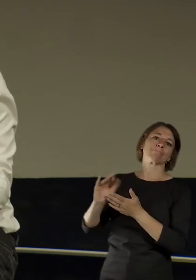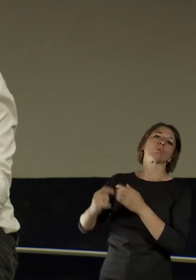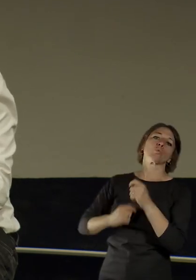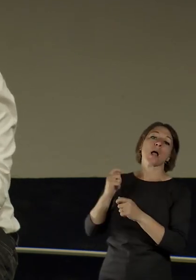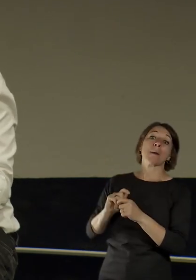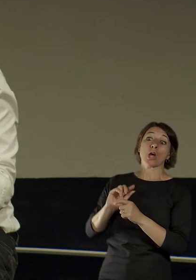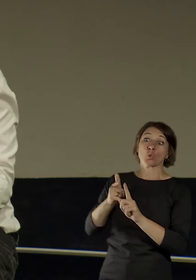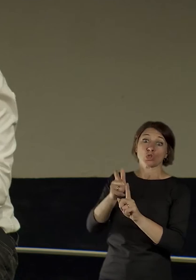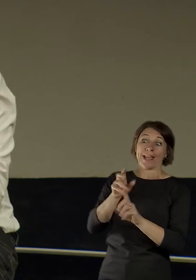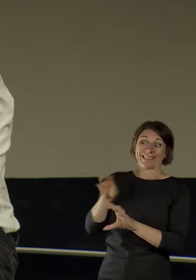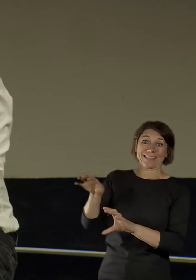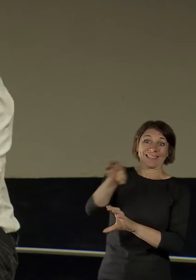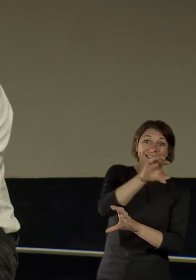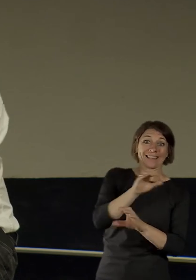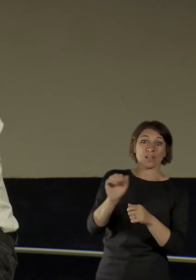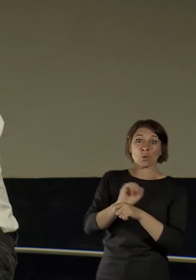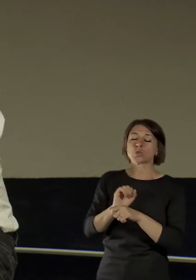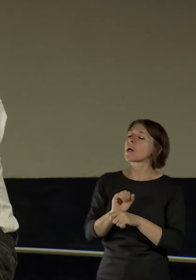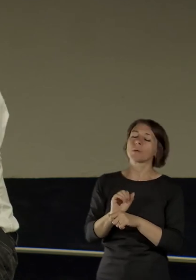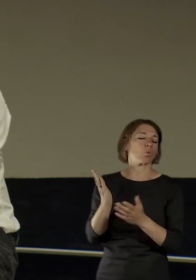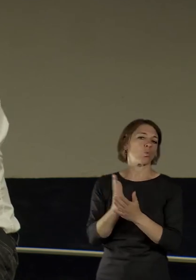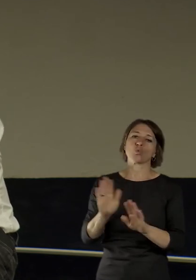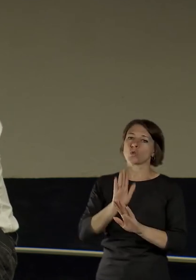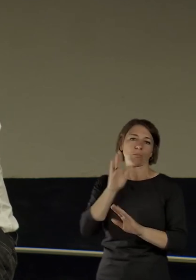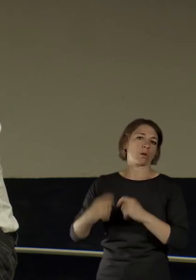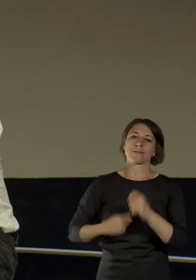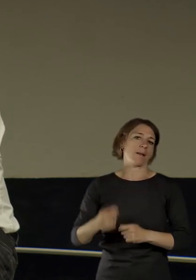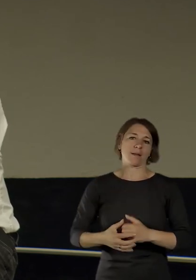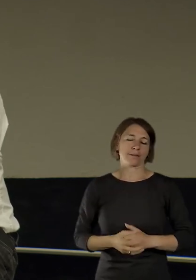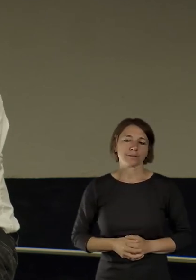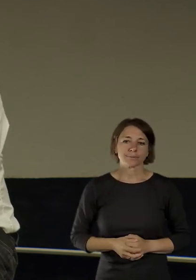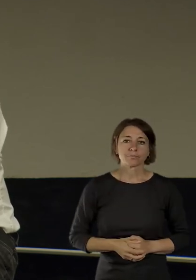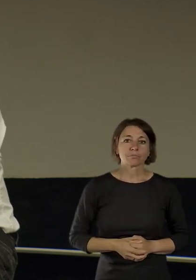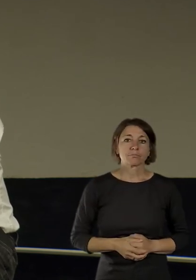v tomhle prostoru. Proč to nemá stavební povolení, to netuším.